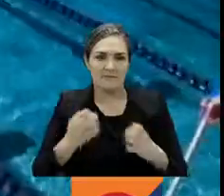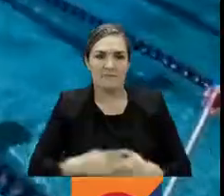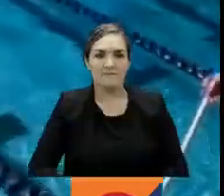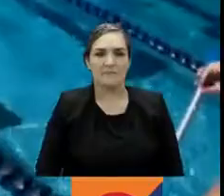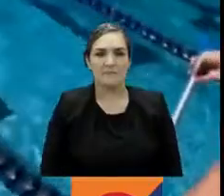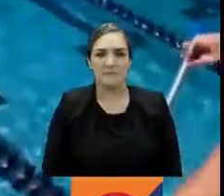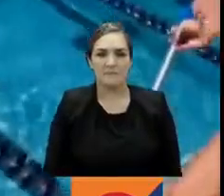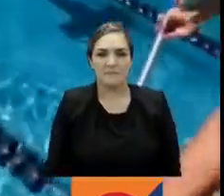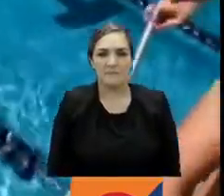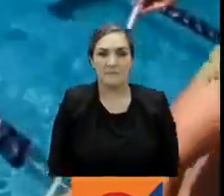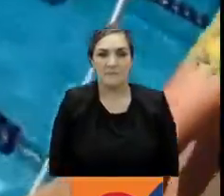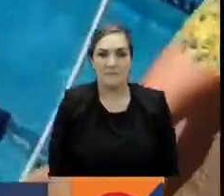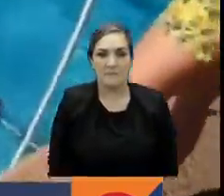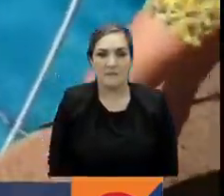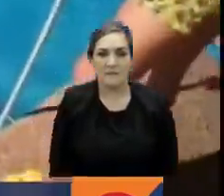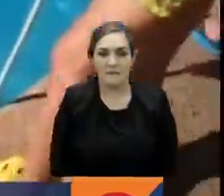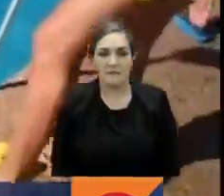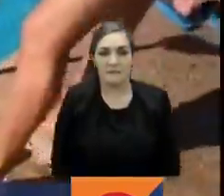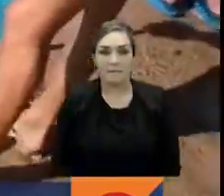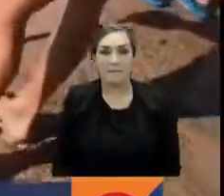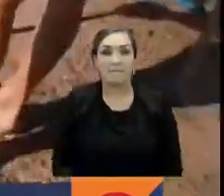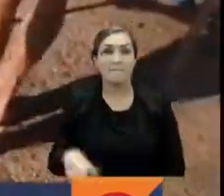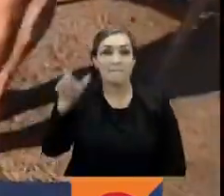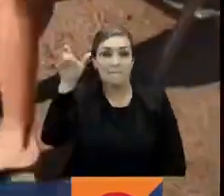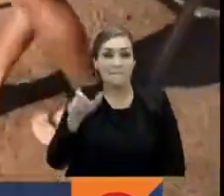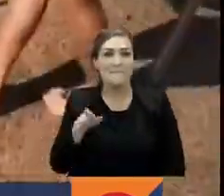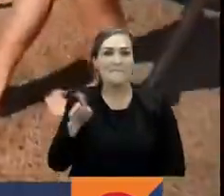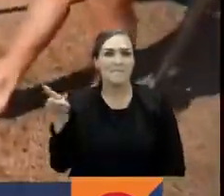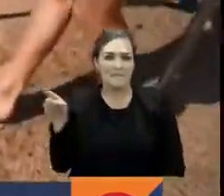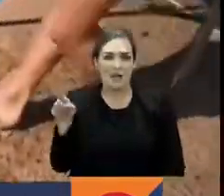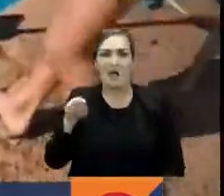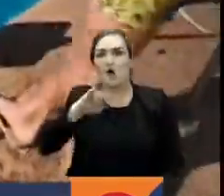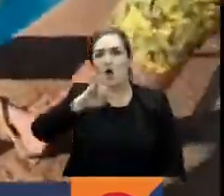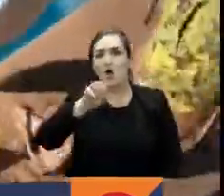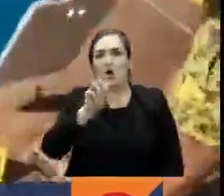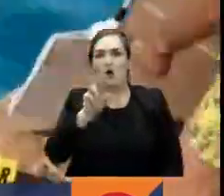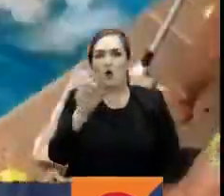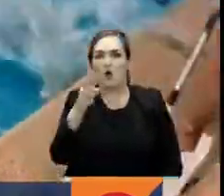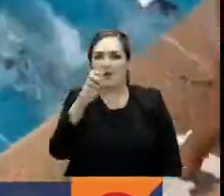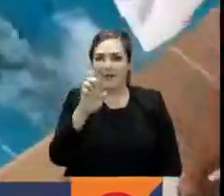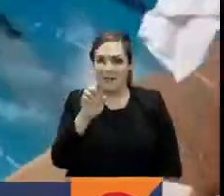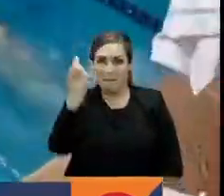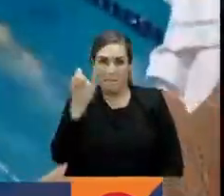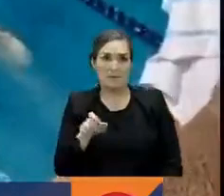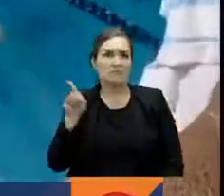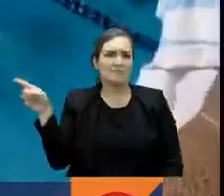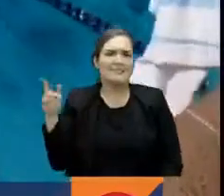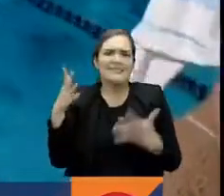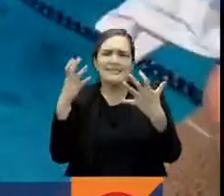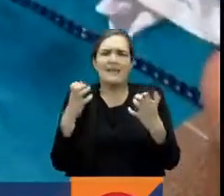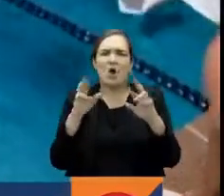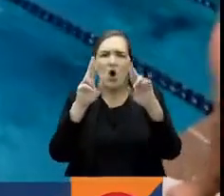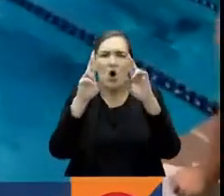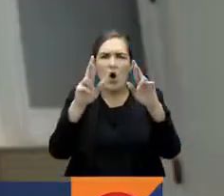CORONA PARA EL PAíS EN LA NATACIóN DE AGUAS ABIERTAS, HABLAMOS CON éL PARA QUE NOS CUENTE COMO AYUDARLO A LOGRAR